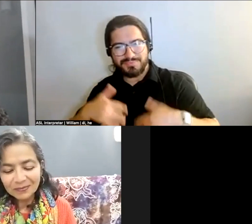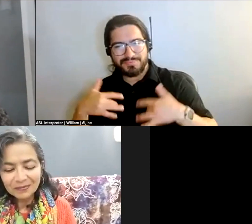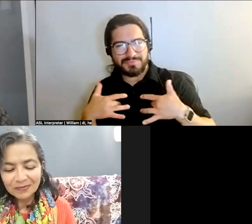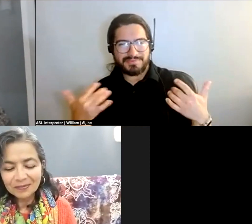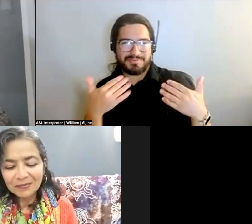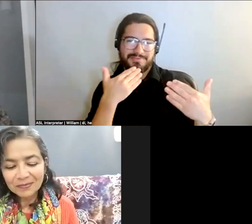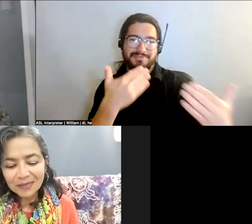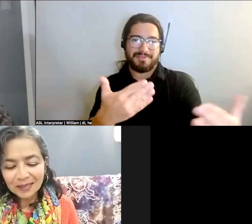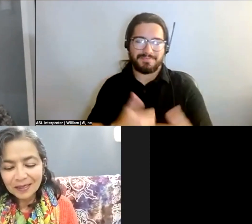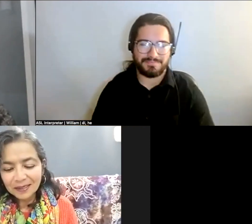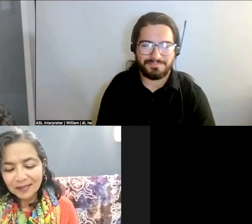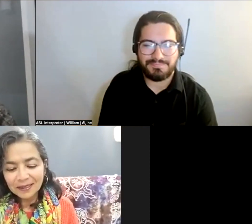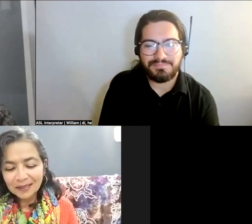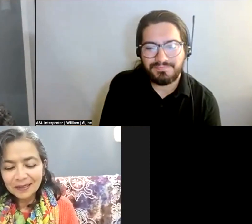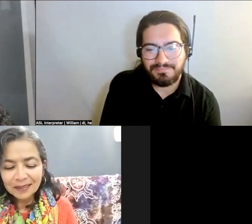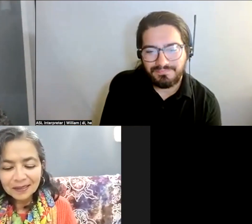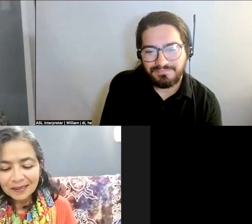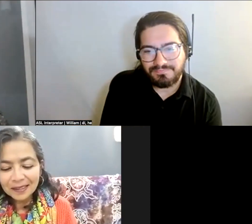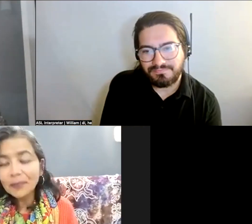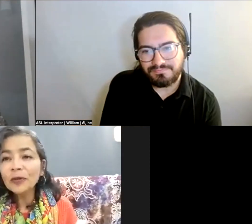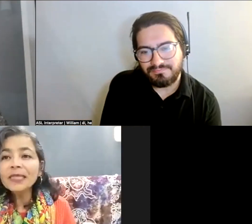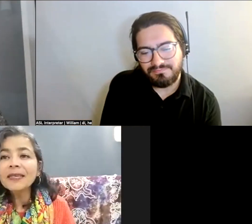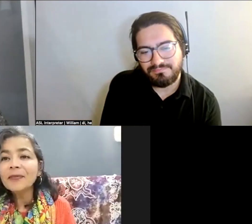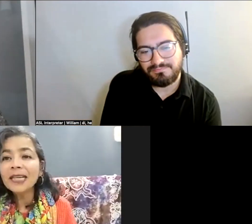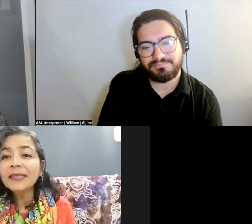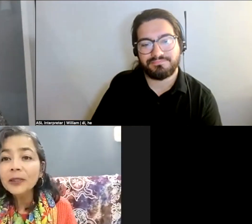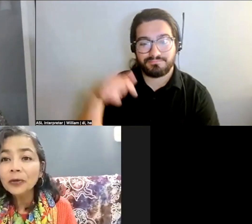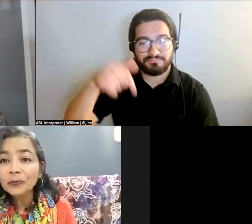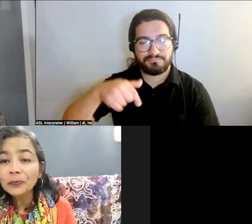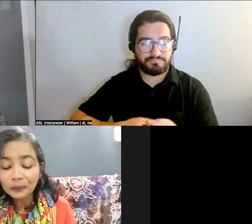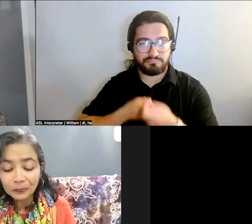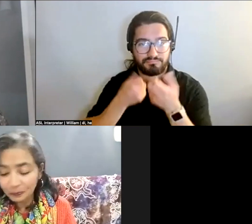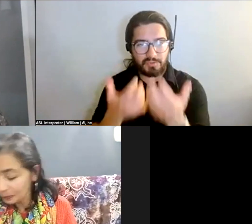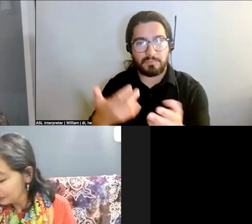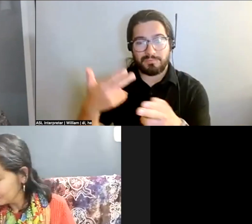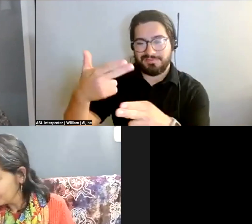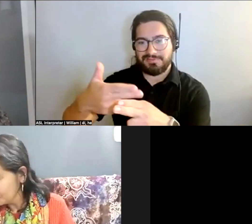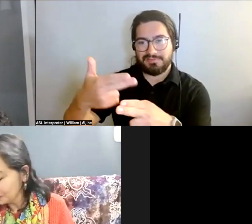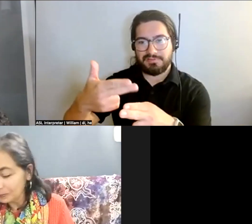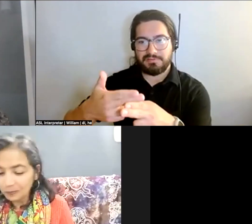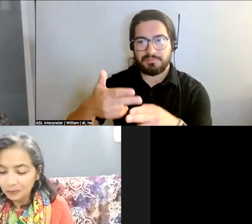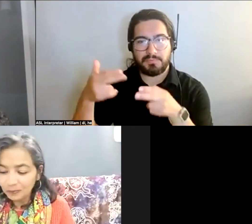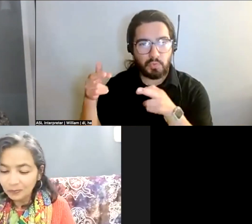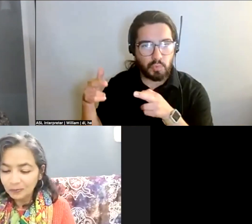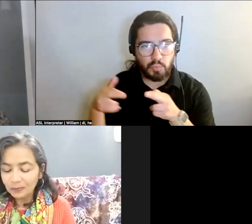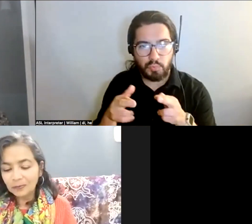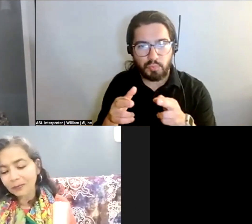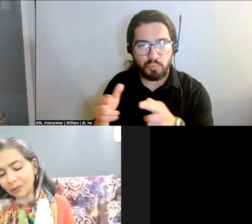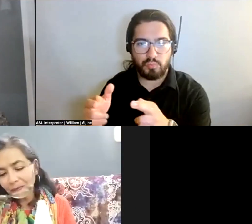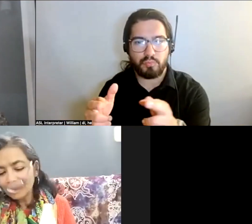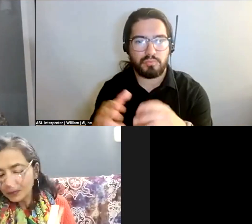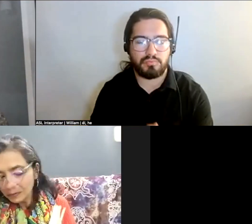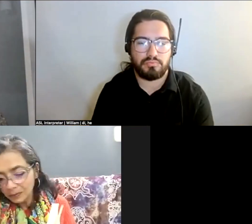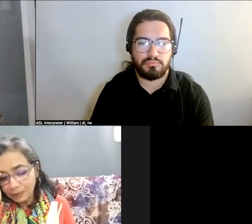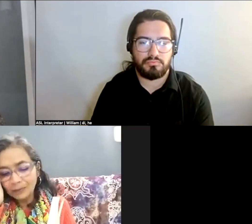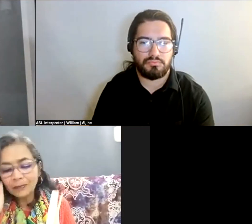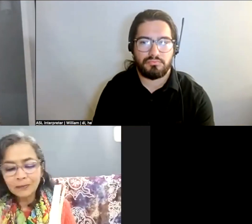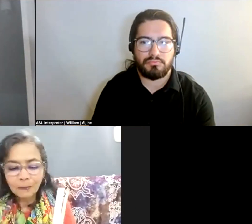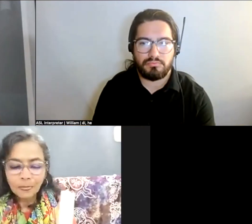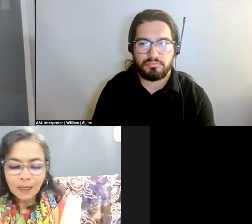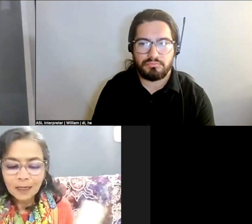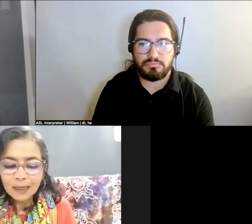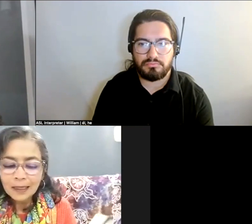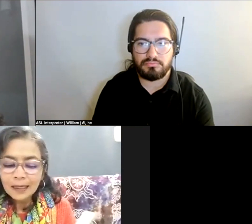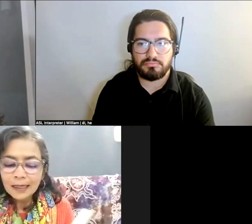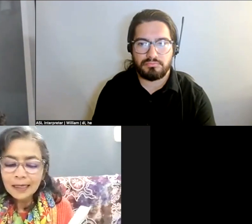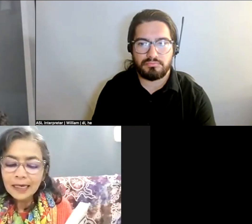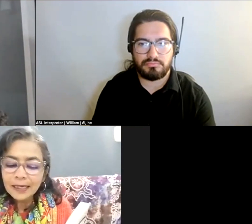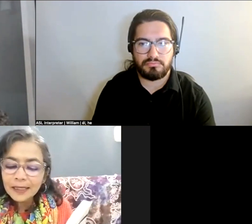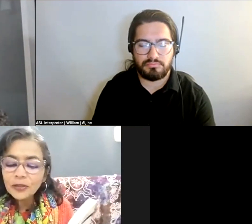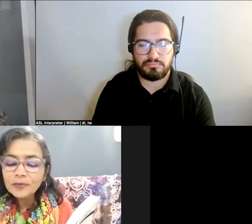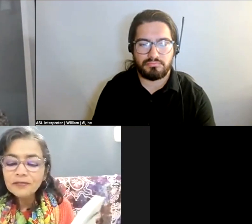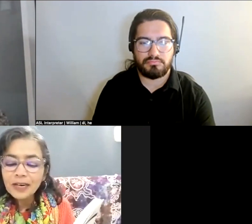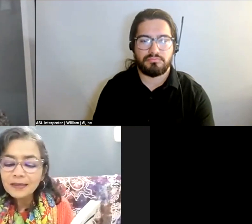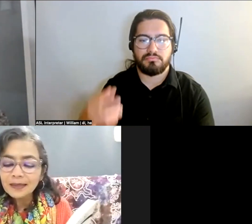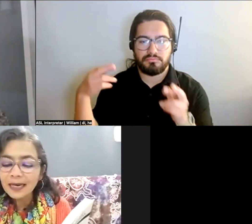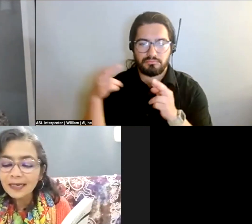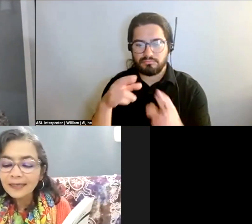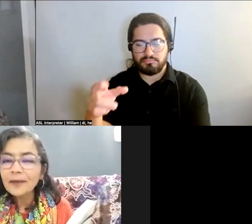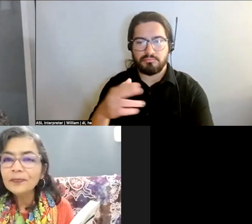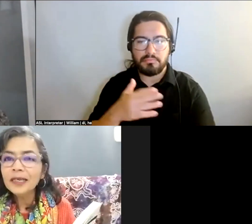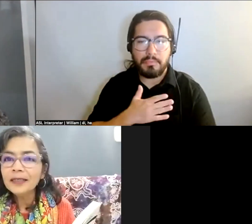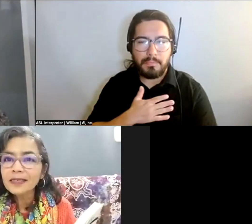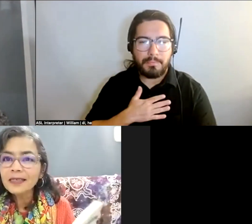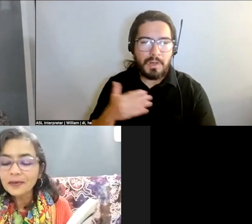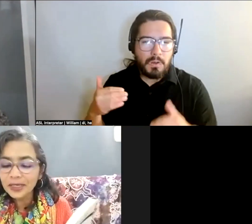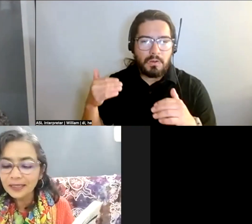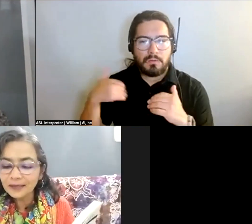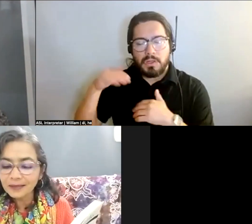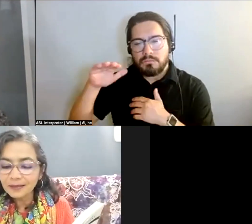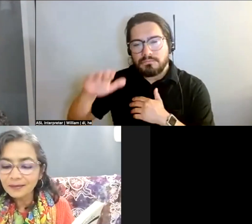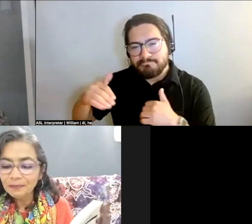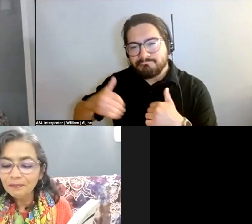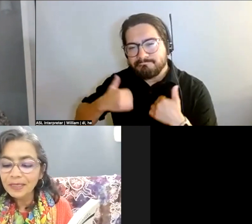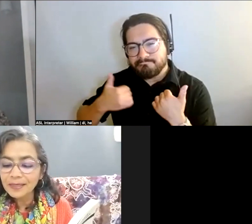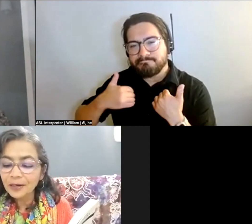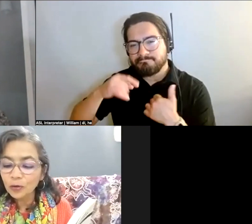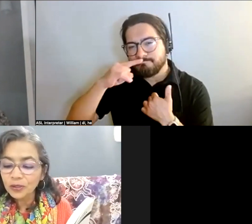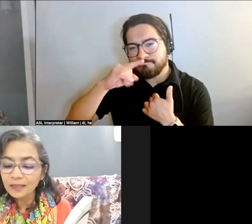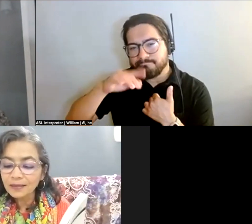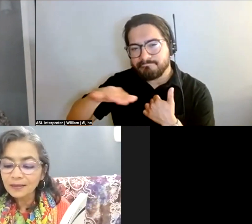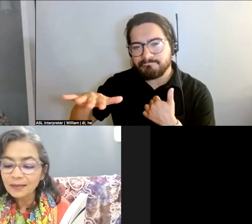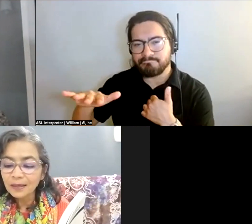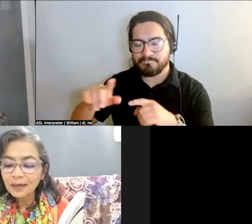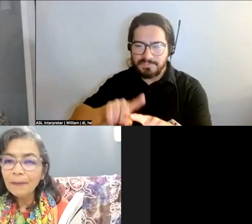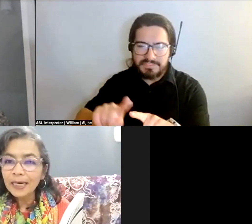El río de mi infancia arrastra piedras y neveras, mesas rotas, paraguas inservibles